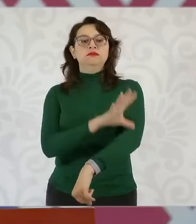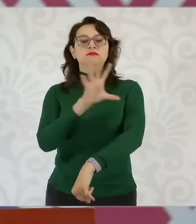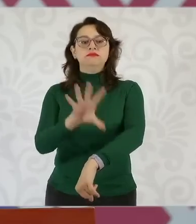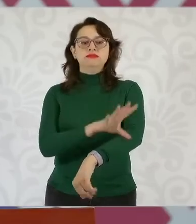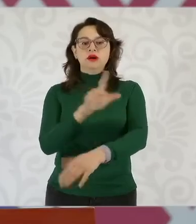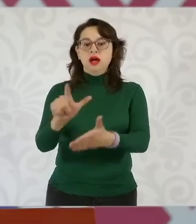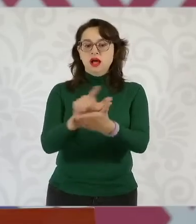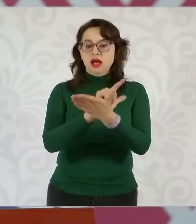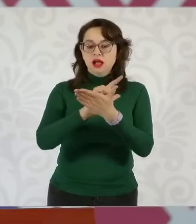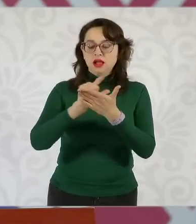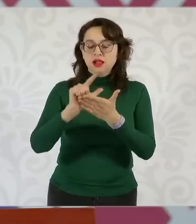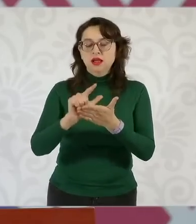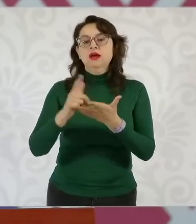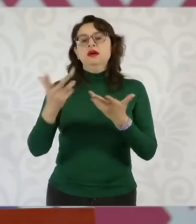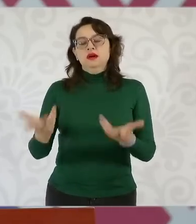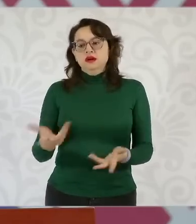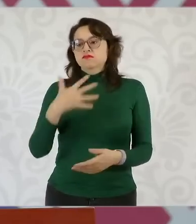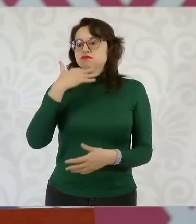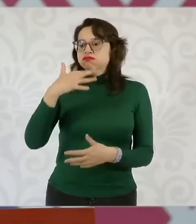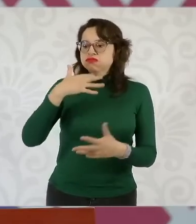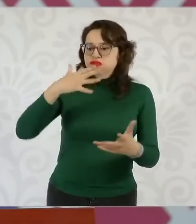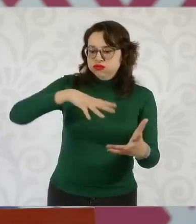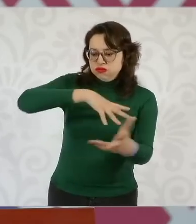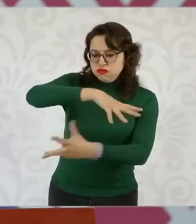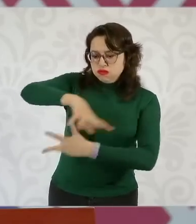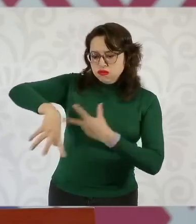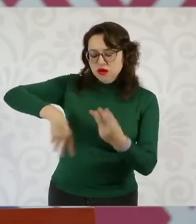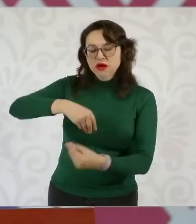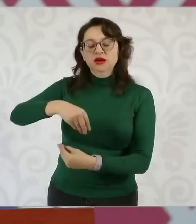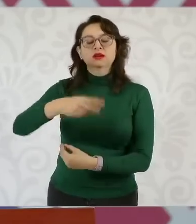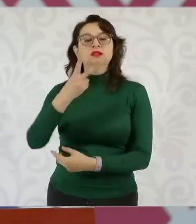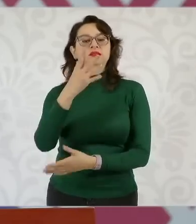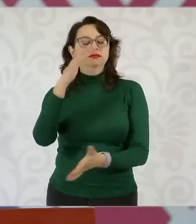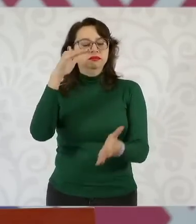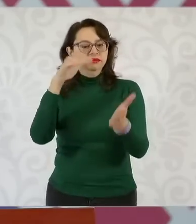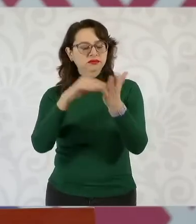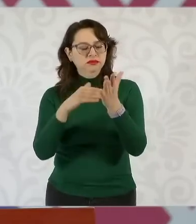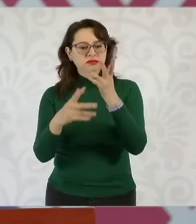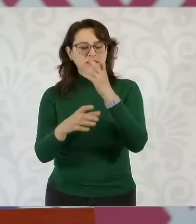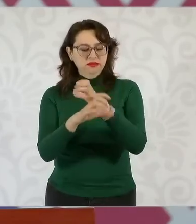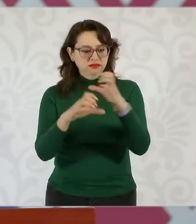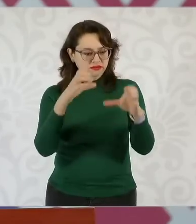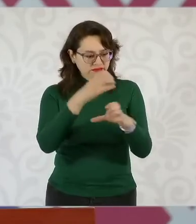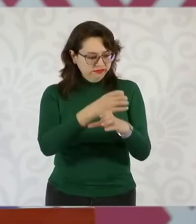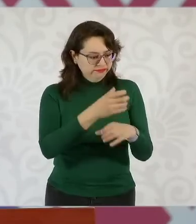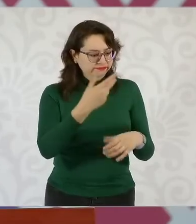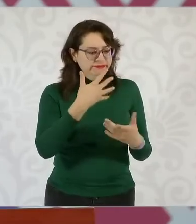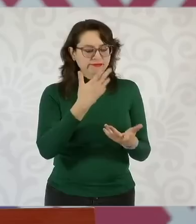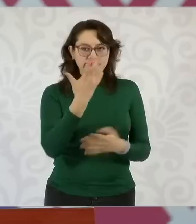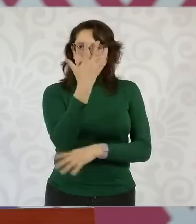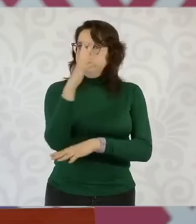de reciclaje Contamos con más de 2,000 productos sustentables que ayudan a las familias mexicanas